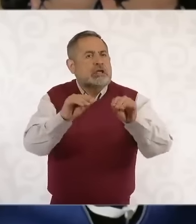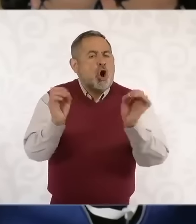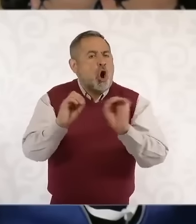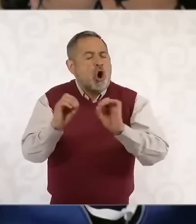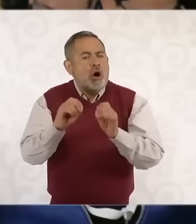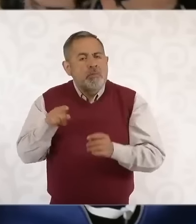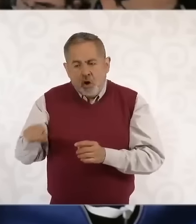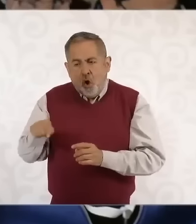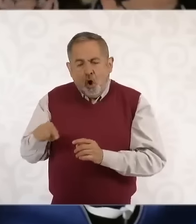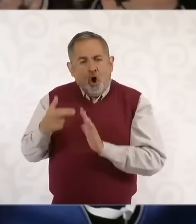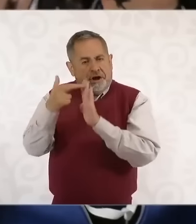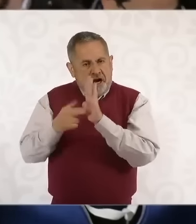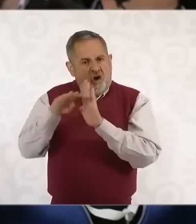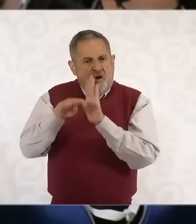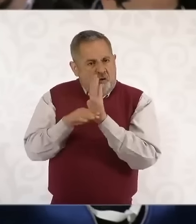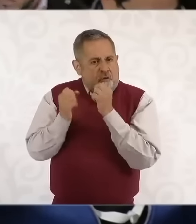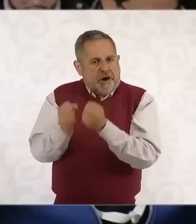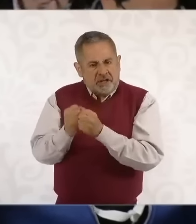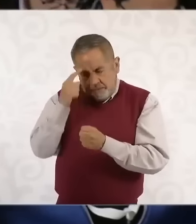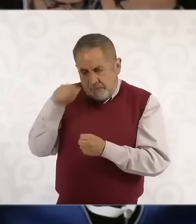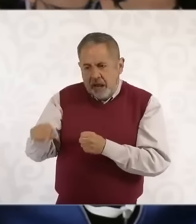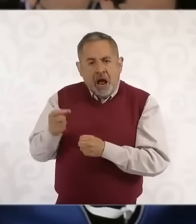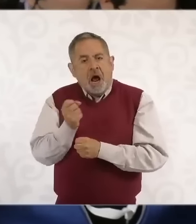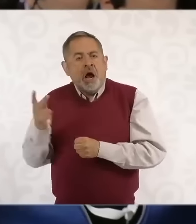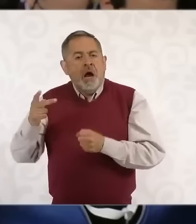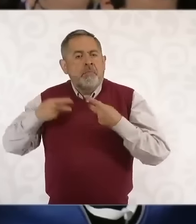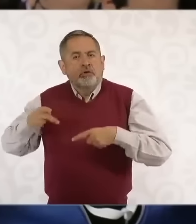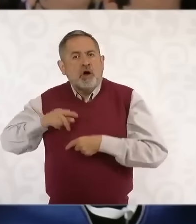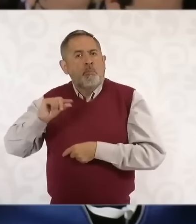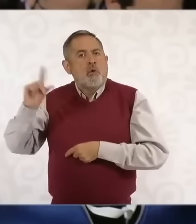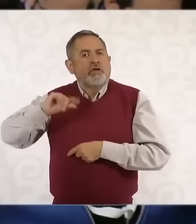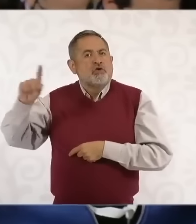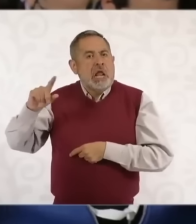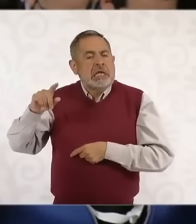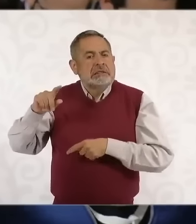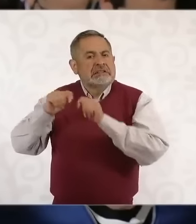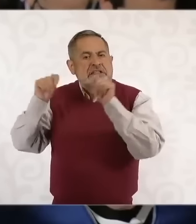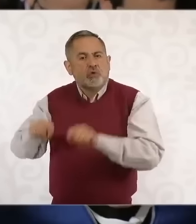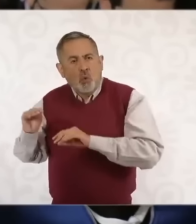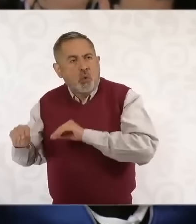robustas y mecanismos de movilidad temporal para profesionales. ¿Cuál es su opinión al respecto?